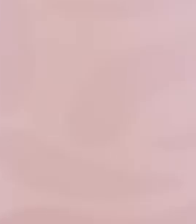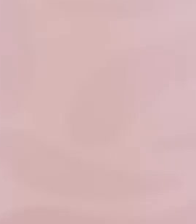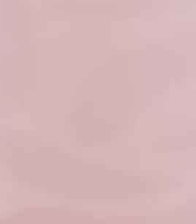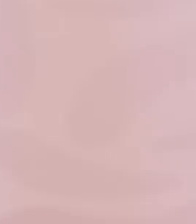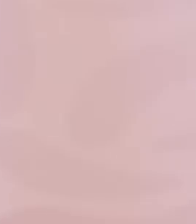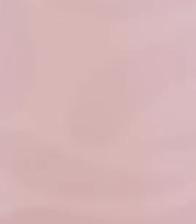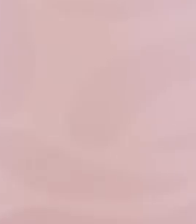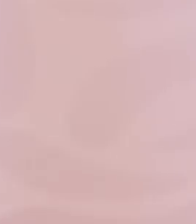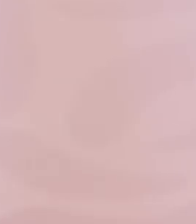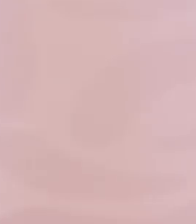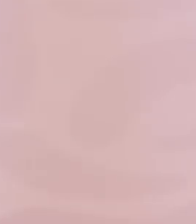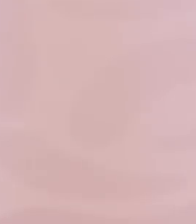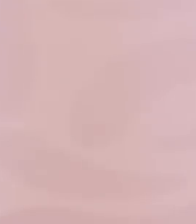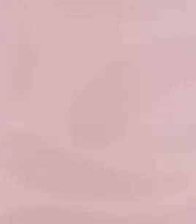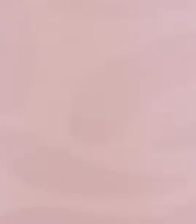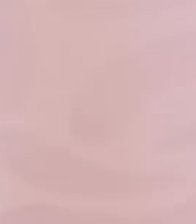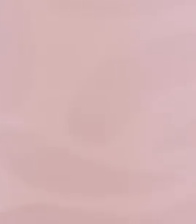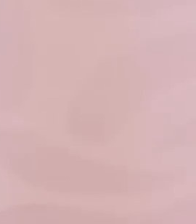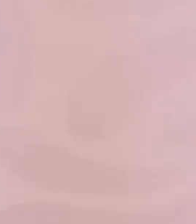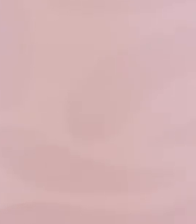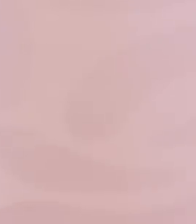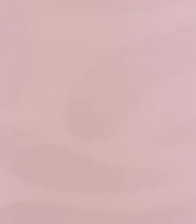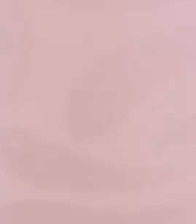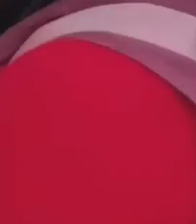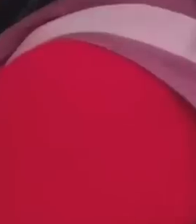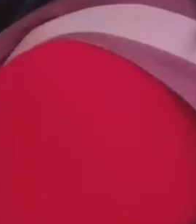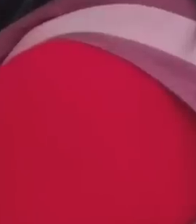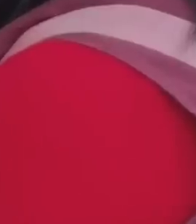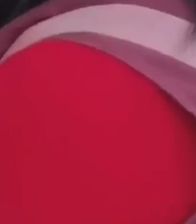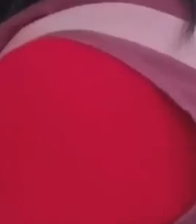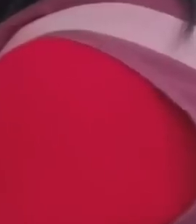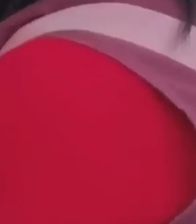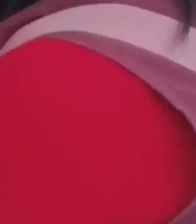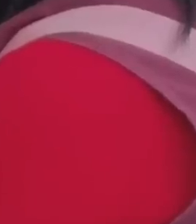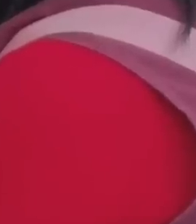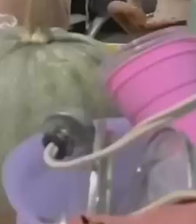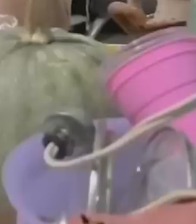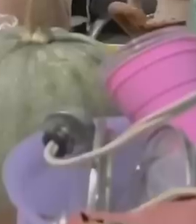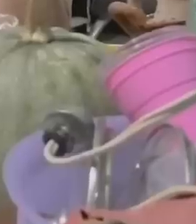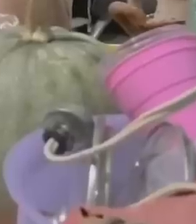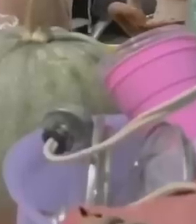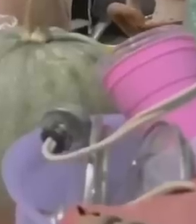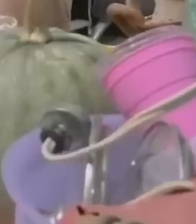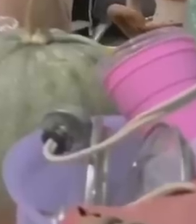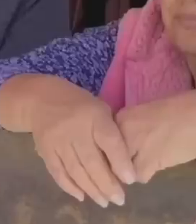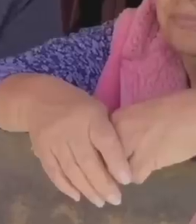de gobernación en estos 100 días se dispuso a visitar casa por casa para identificar y atender